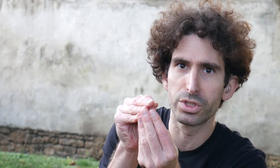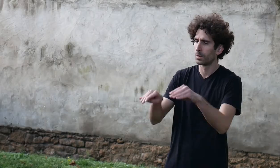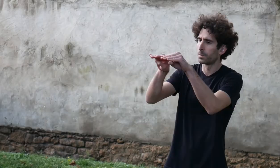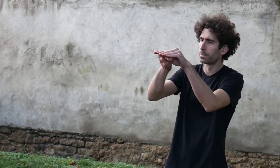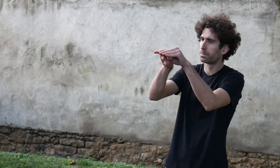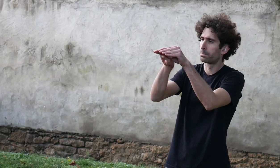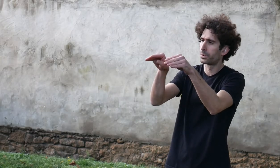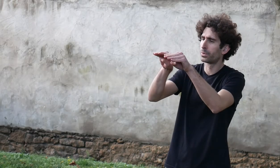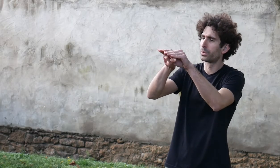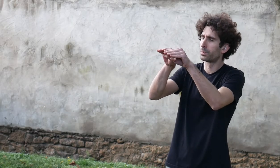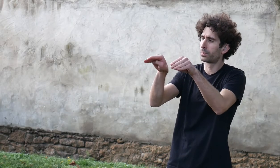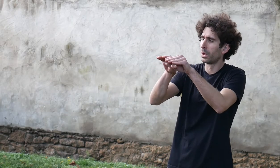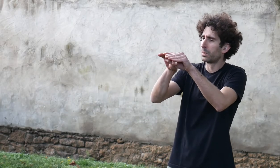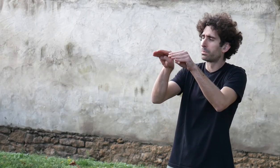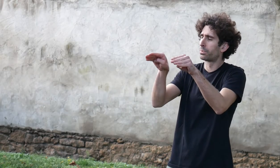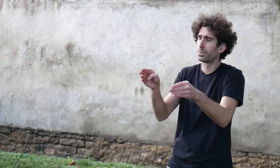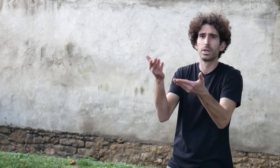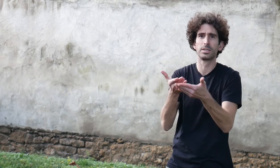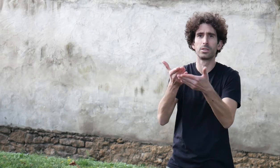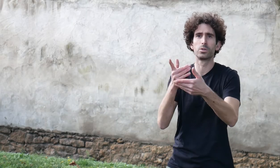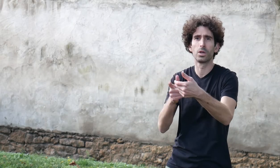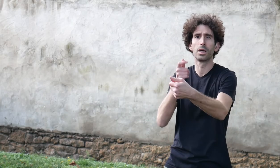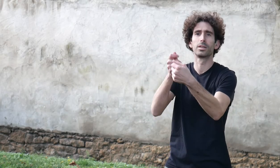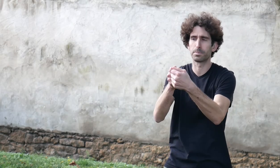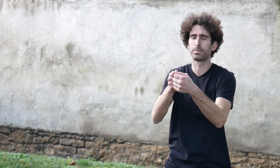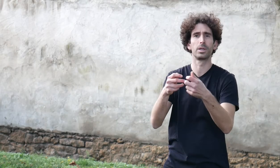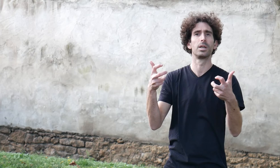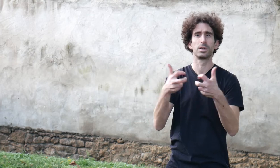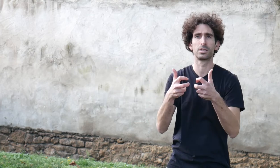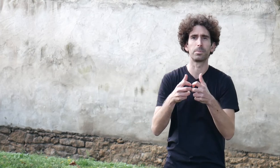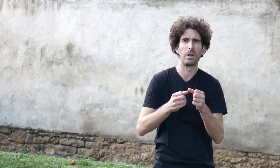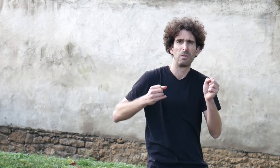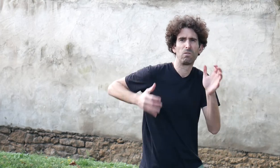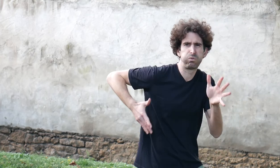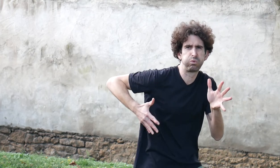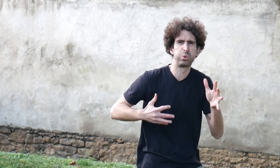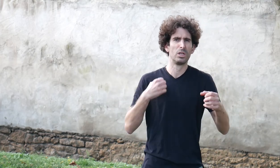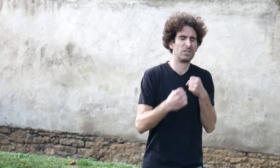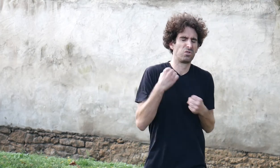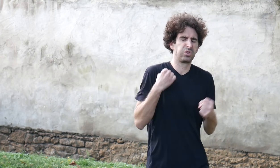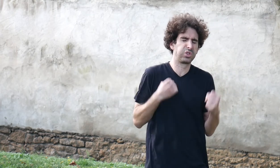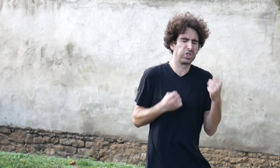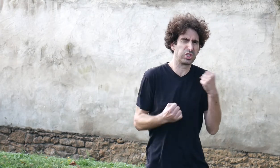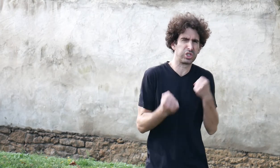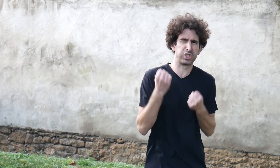les cornets nasaux s'adaptent aux situations. Par exemple, en courant,